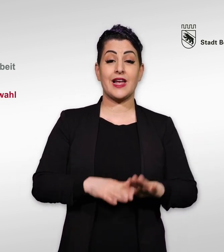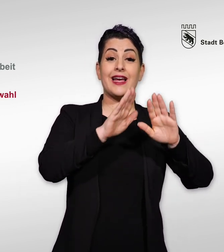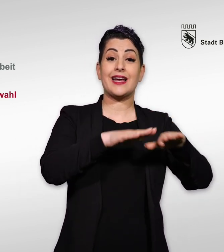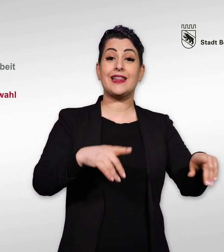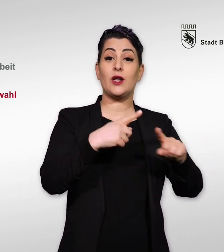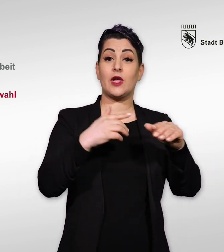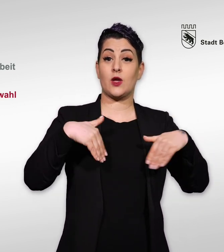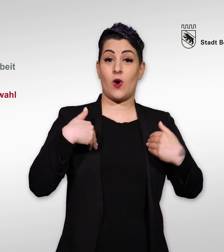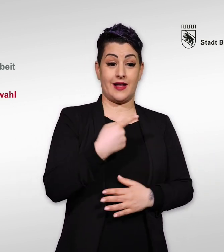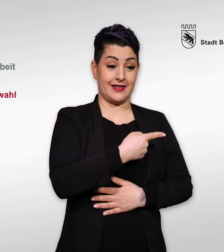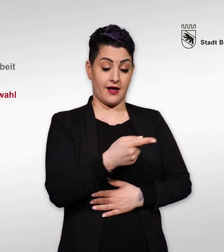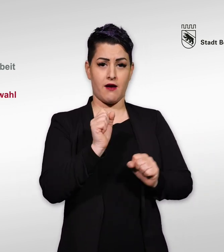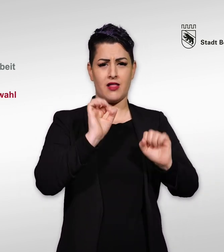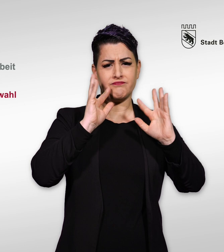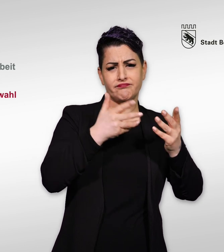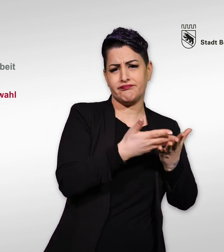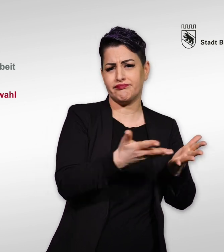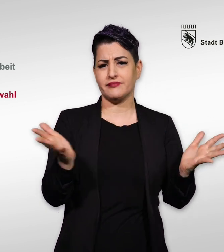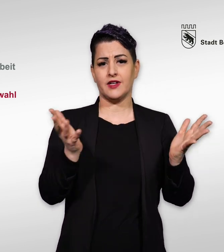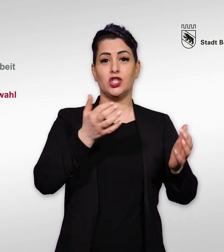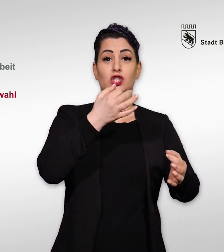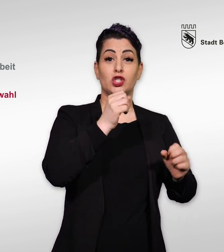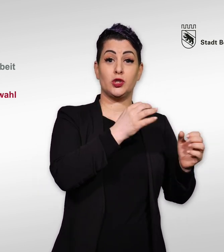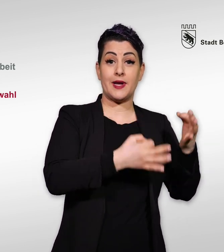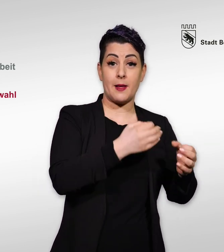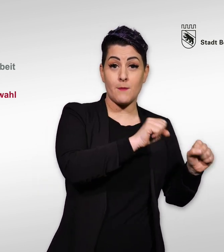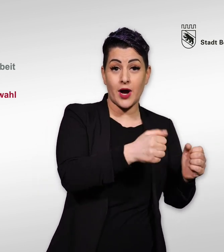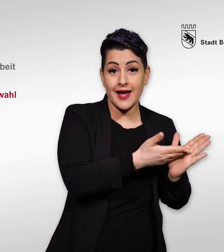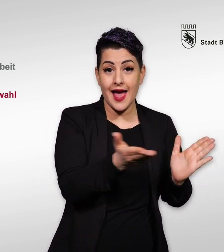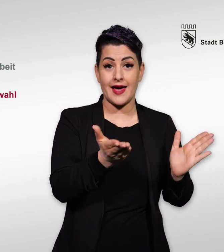Kinder und Jugendliche können aus einer Vielzahl an Spielmöglichkeiten,